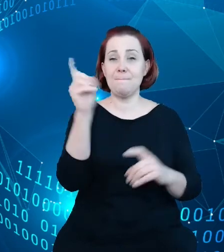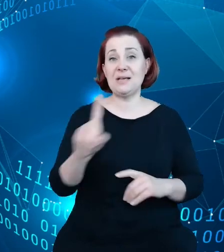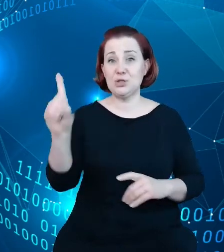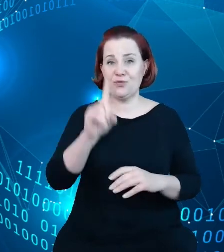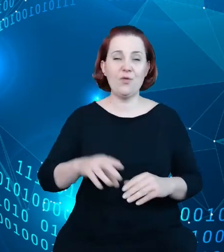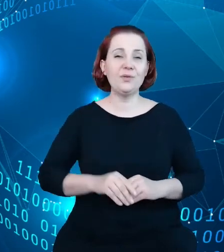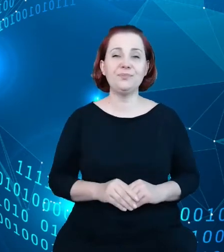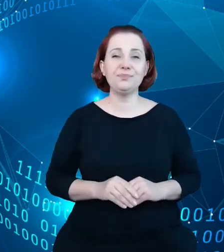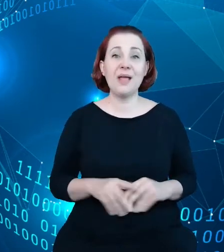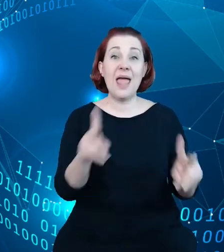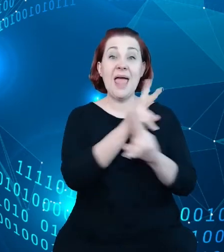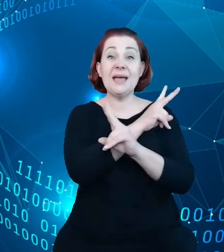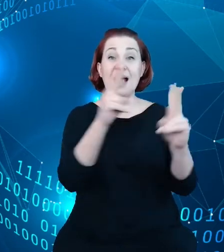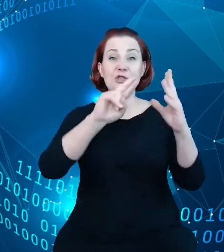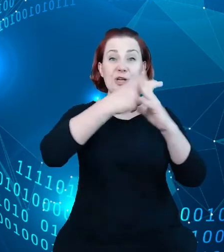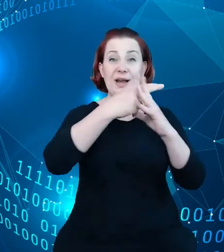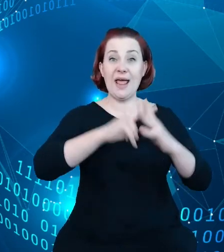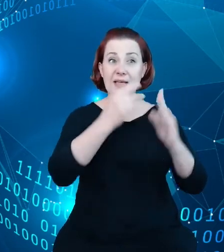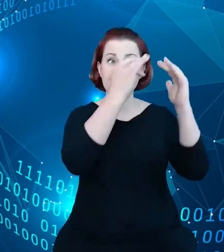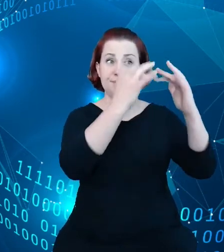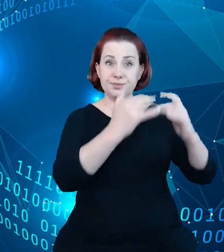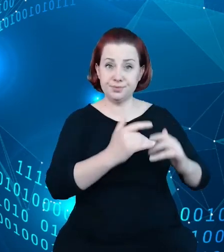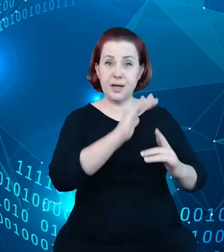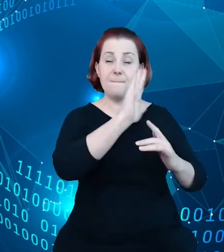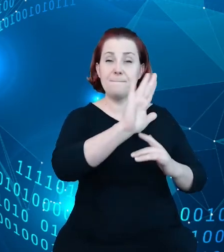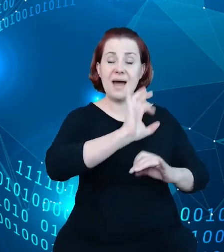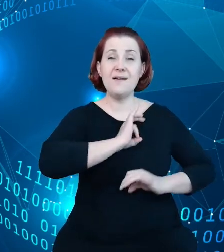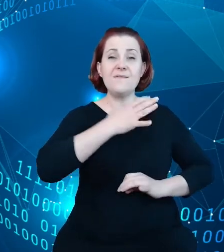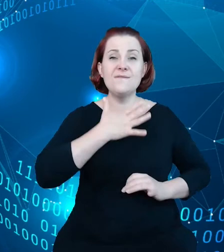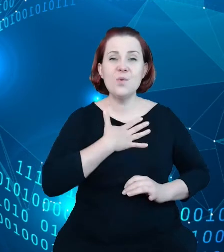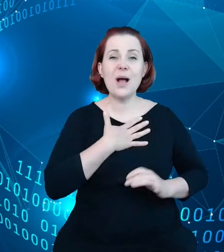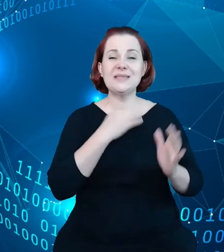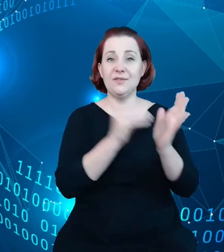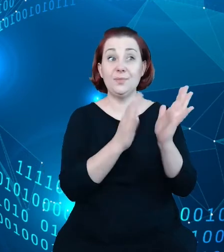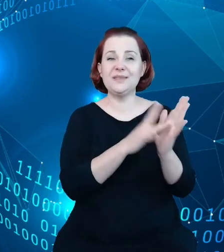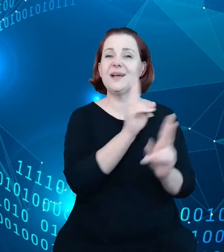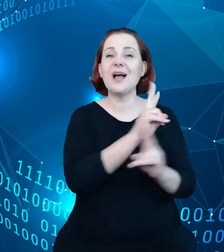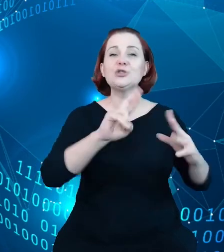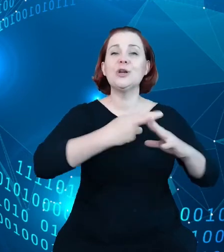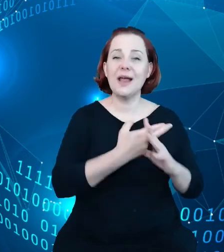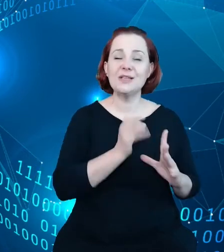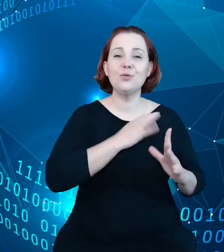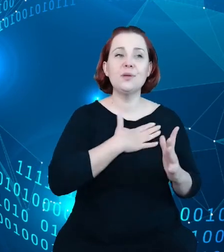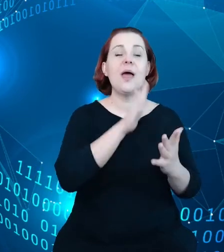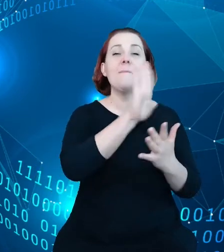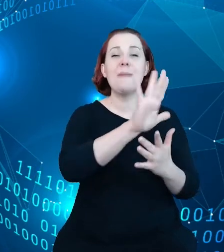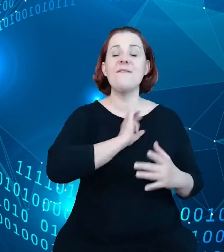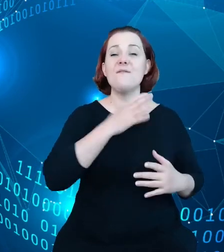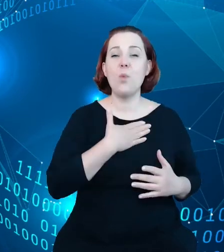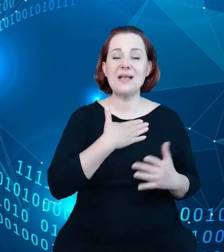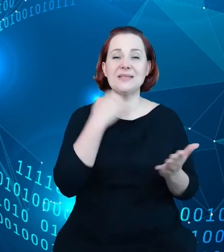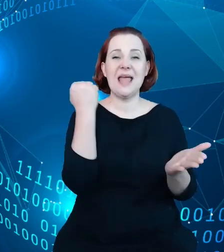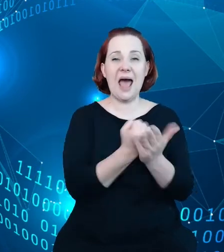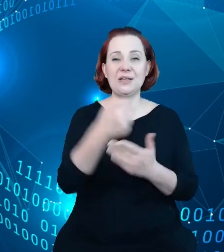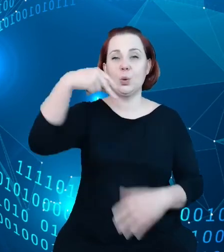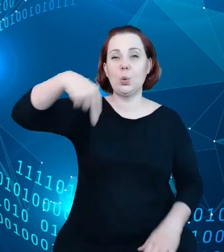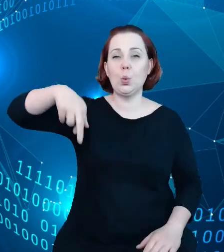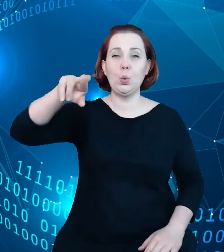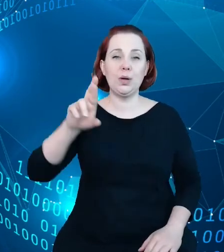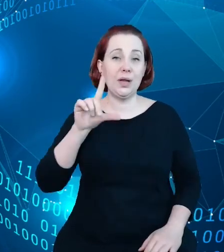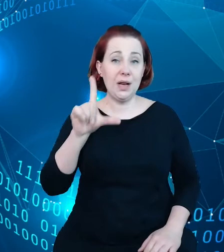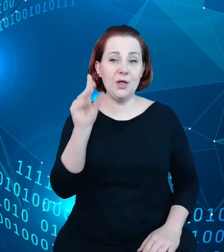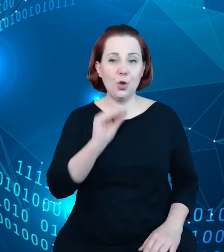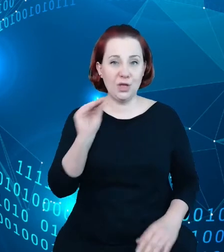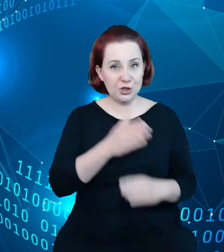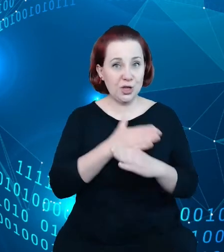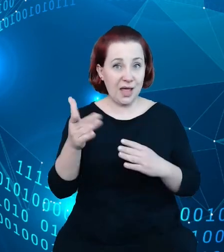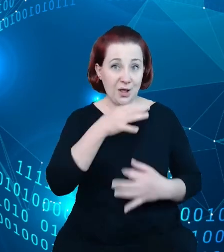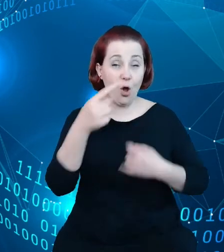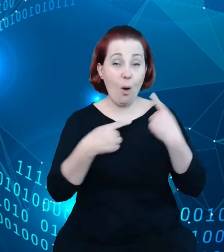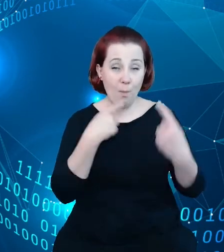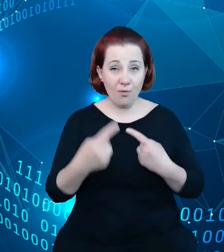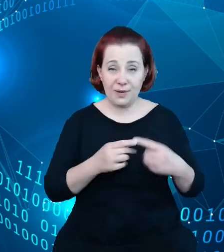rejestrze, każdy z wpisów w tym rejestrze posiada własny adres url. Ja o tym powiem jeszcze dalej, każdy jest, do każdego z tych obiektów